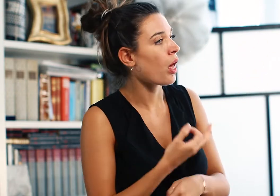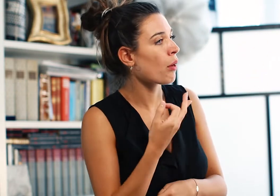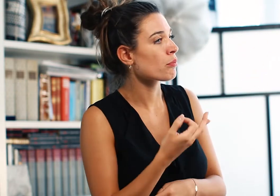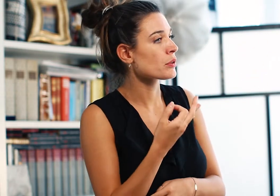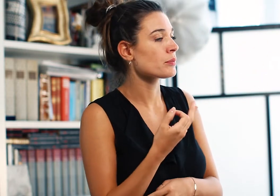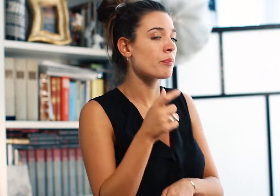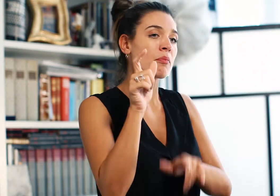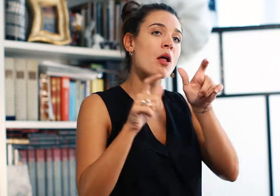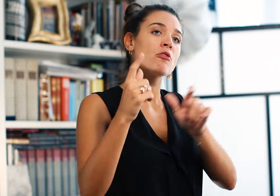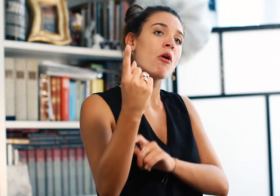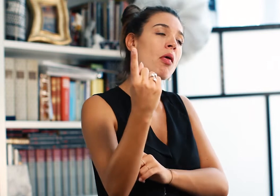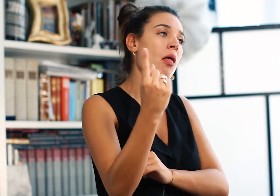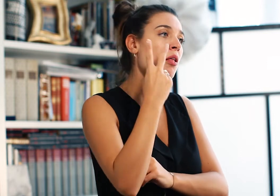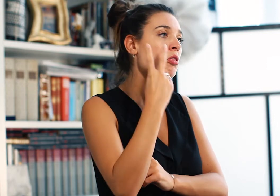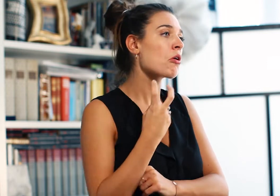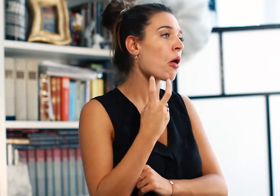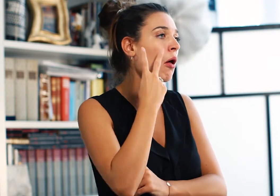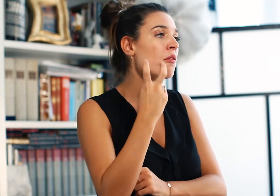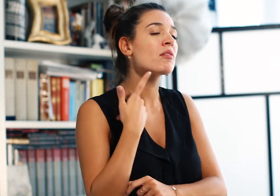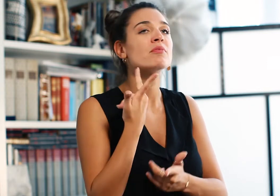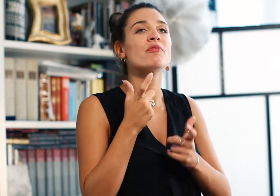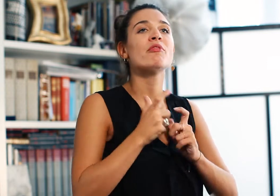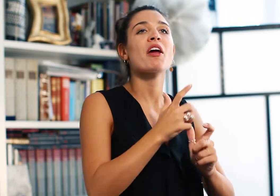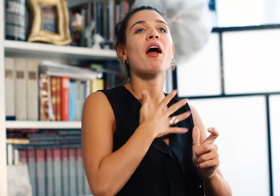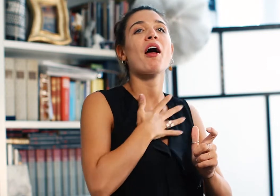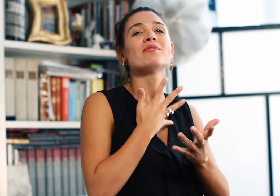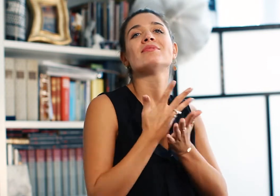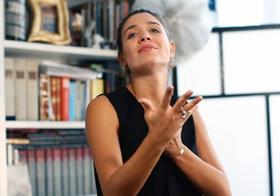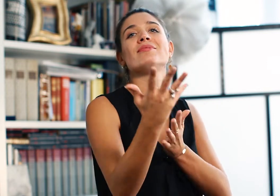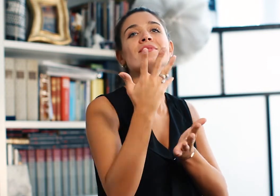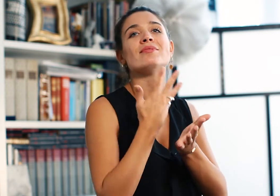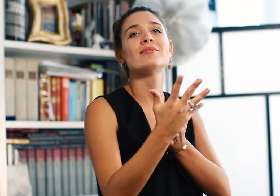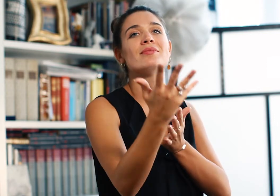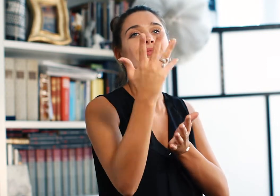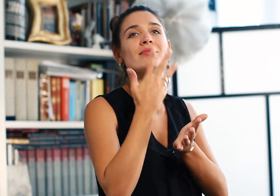andavano a trovarlo raccontava dei suoi viaggi,